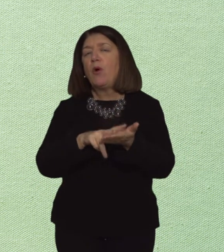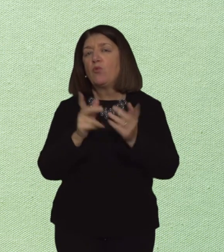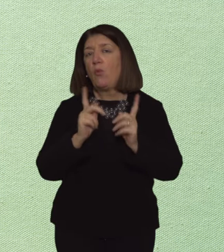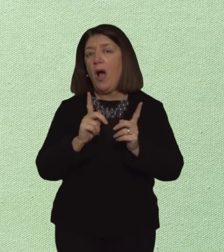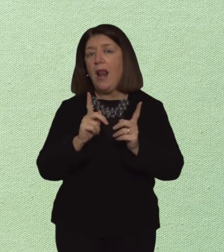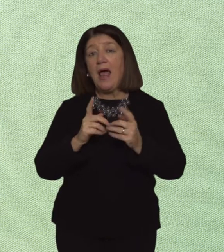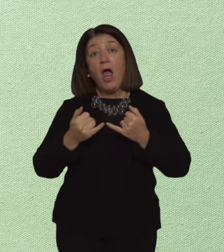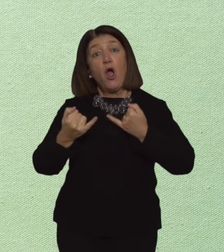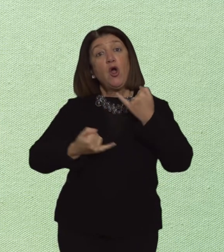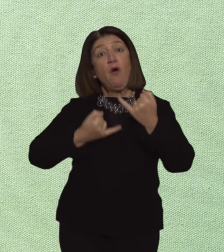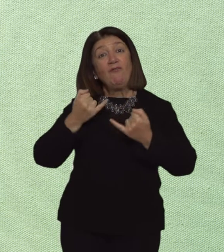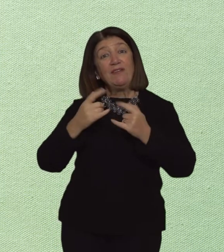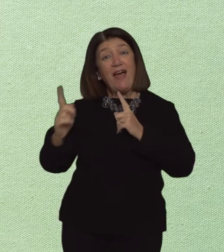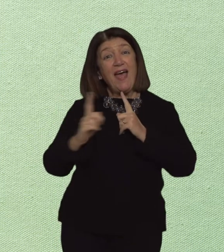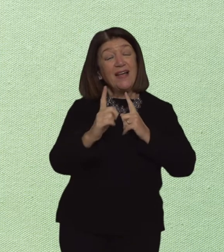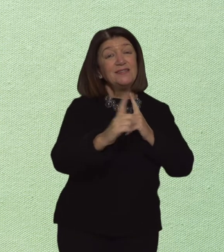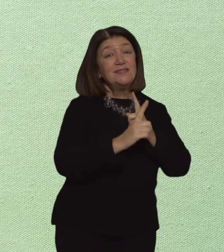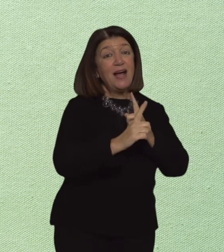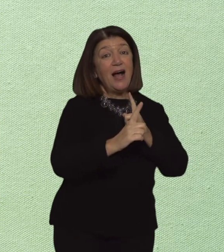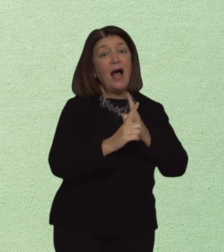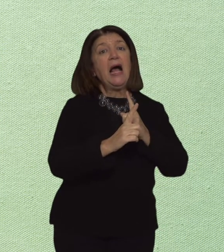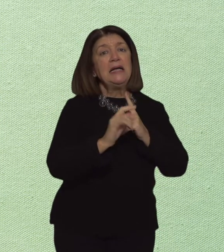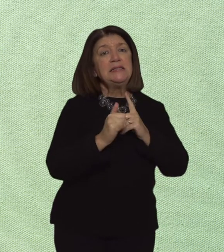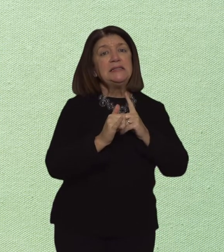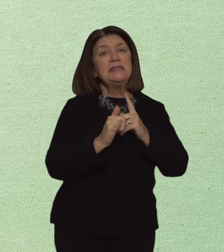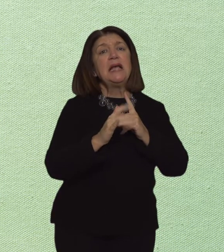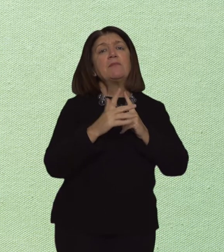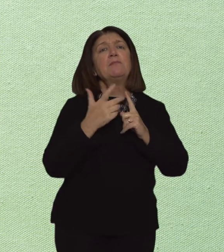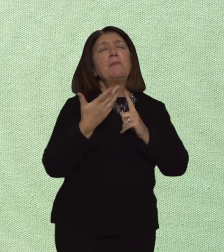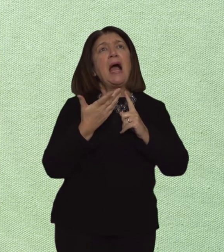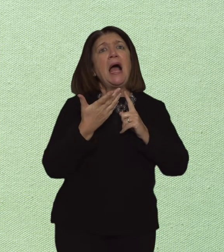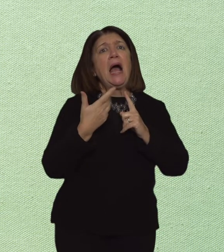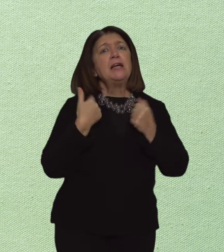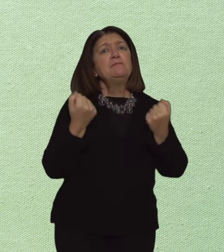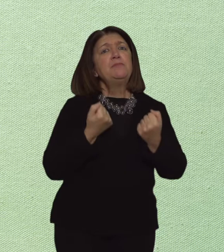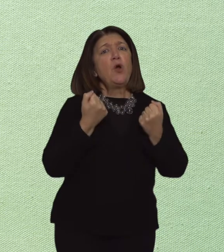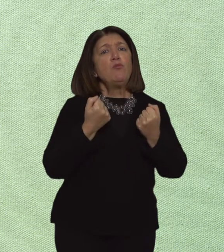non ci proponiamo il compito di promuovere la convivenza di per sé. Quello lo lasciamo ai